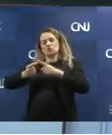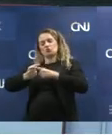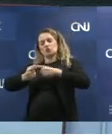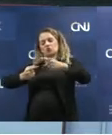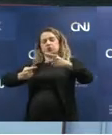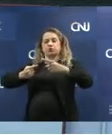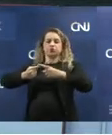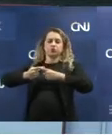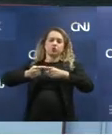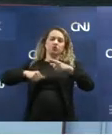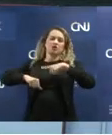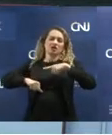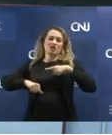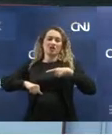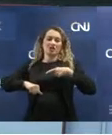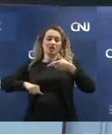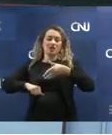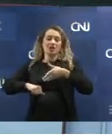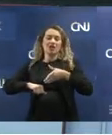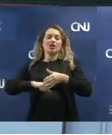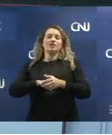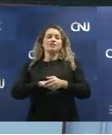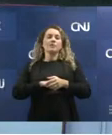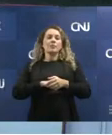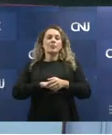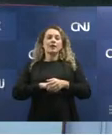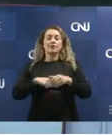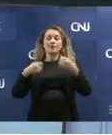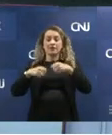dada pelo juiz, sem o necessário encaminhamento à segunda instância.